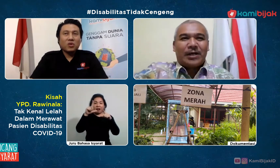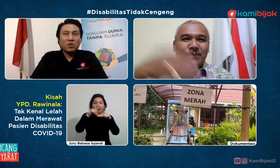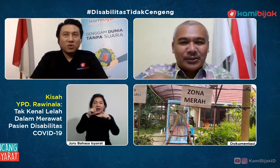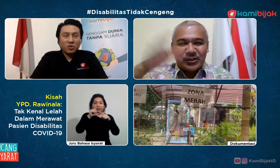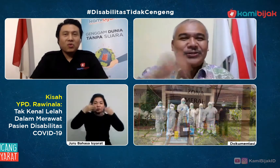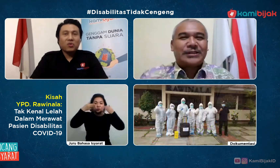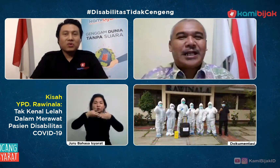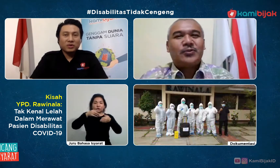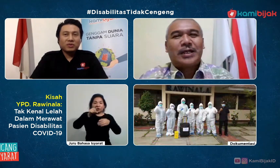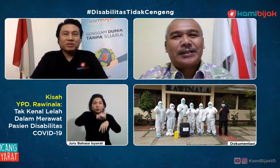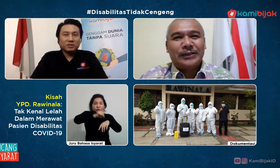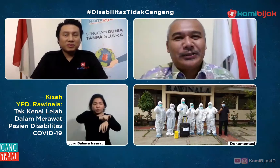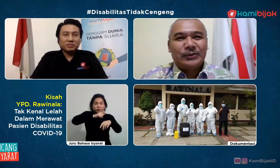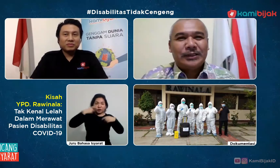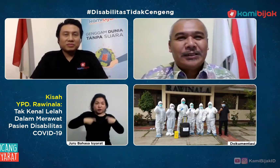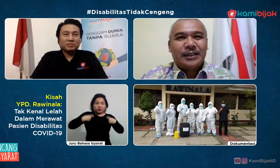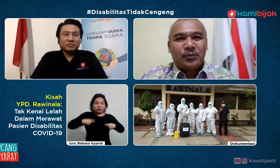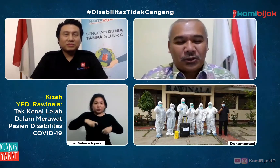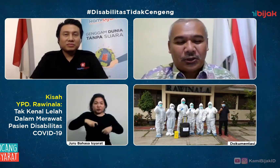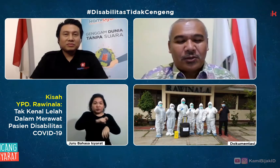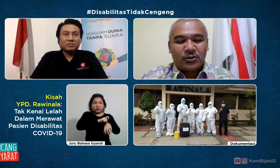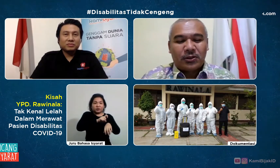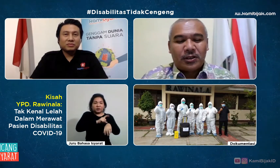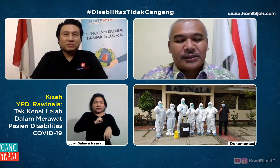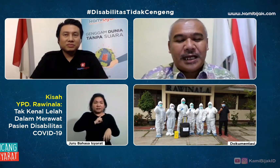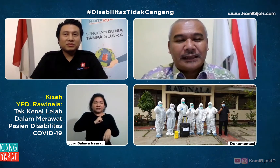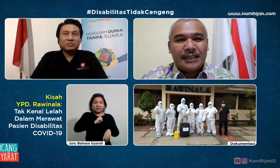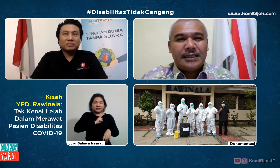akan keluar masuk harus kita lakukan itu jadi protokol kesehatan